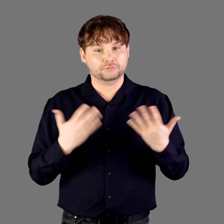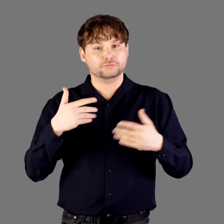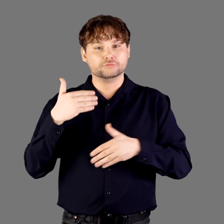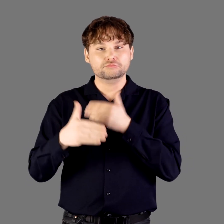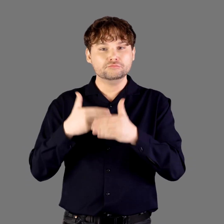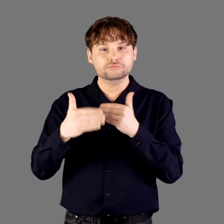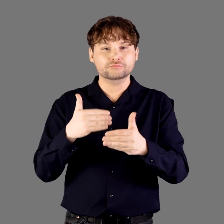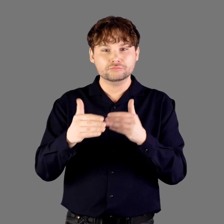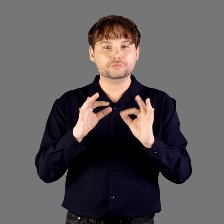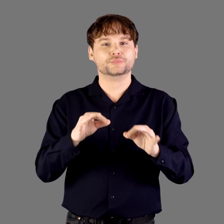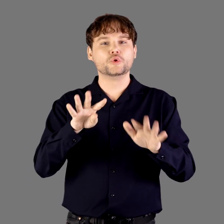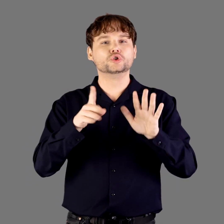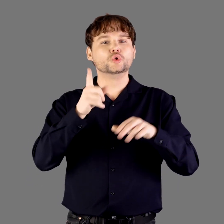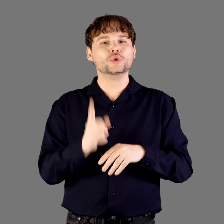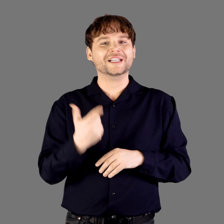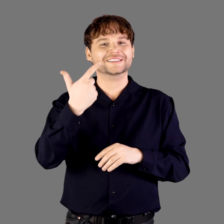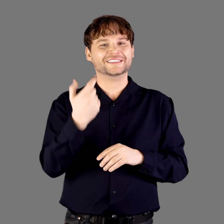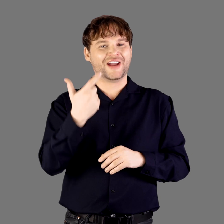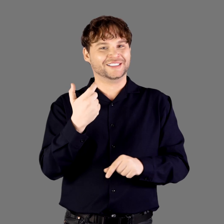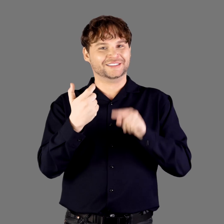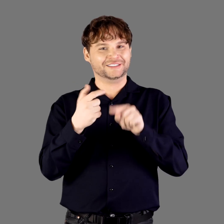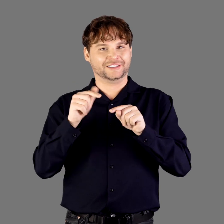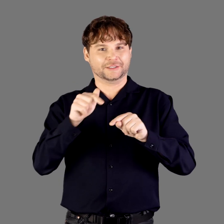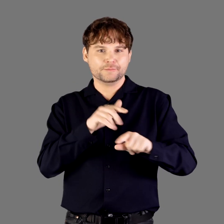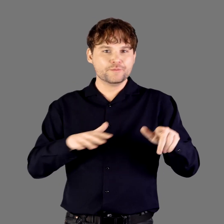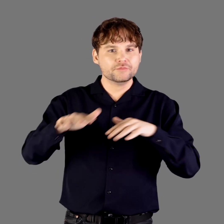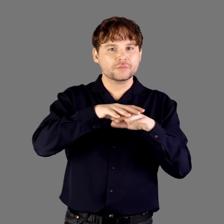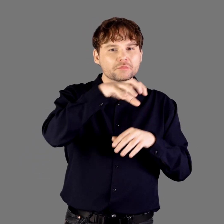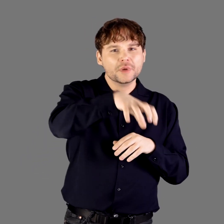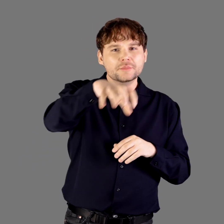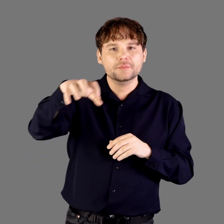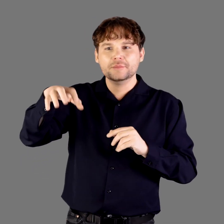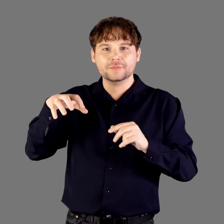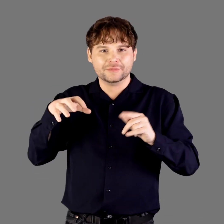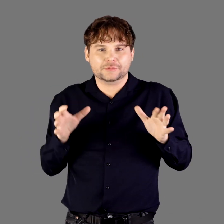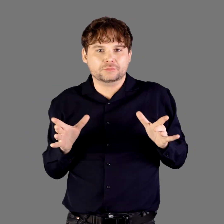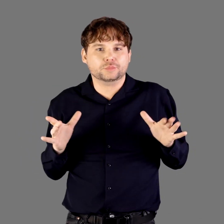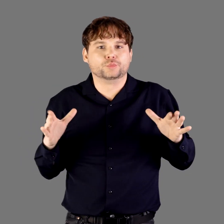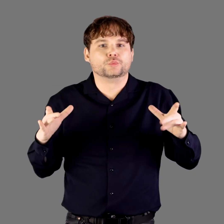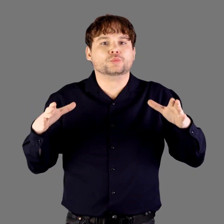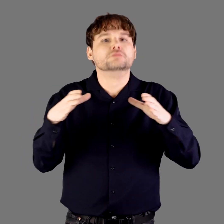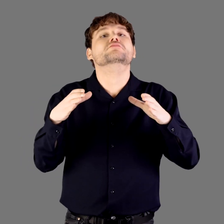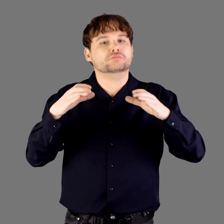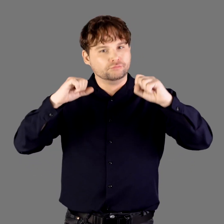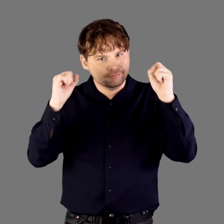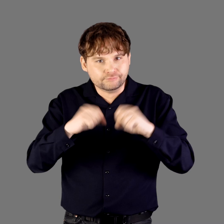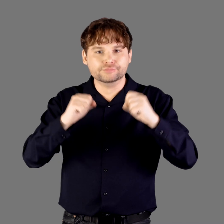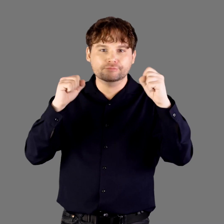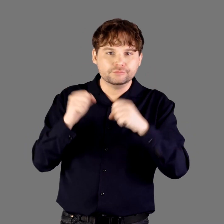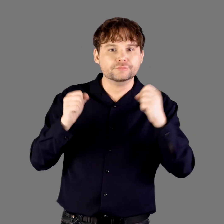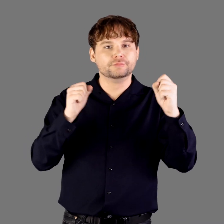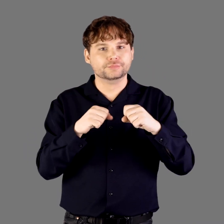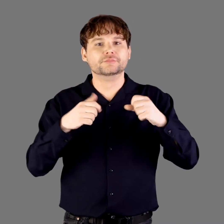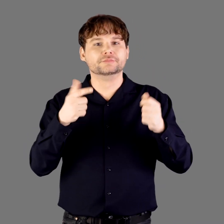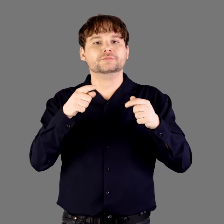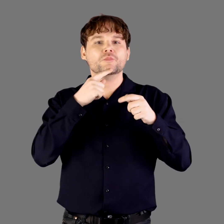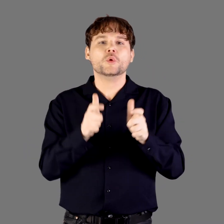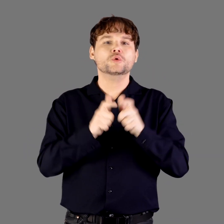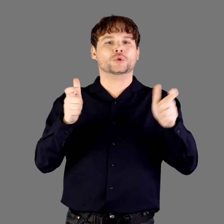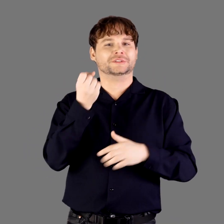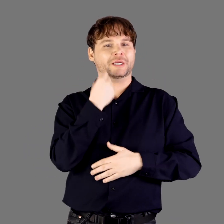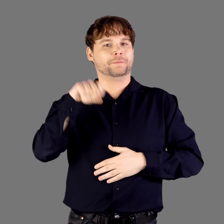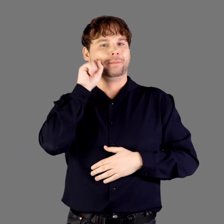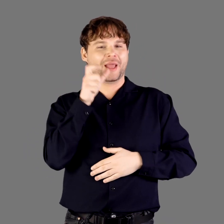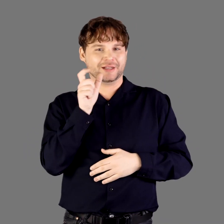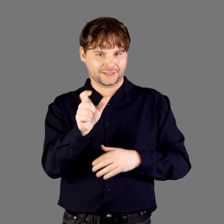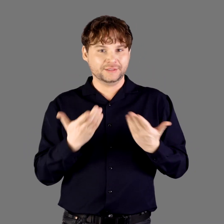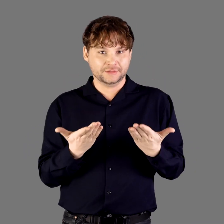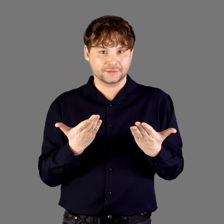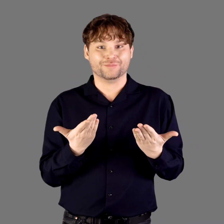Im Zuge des Zusammenschlusses zu Groß-Berlin im Jahr 1920